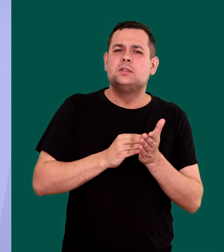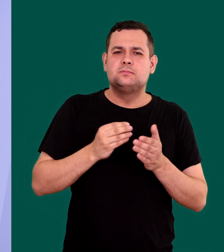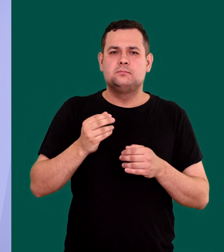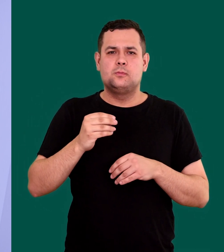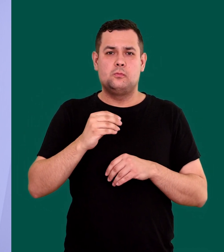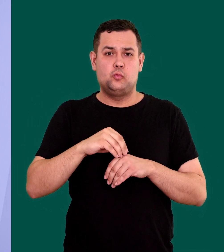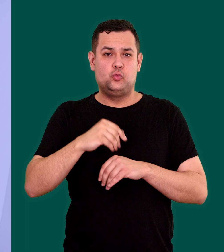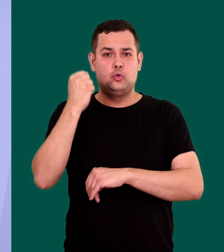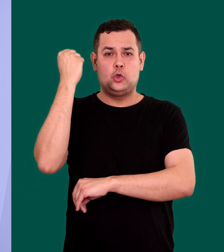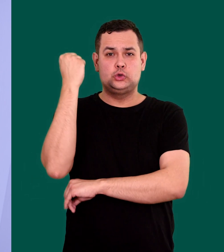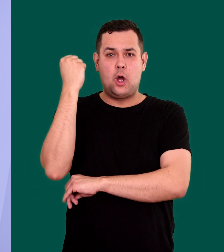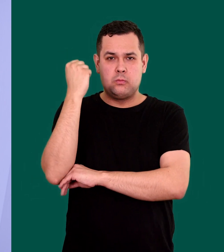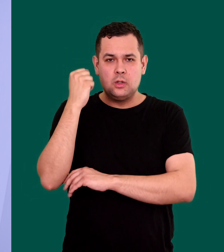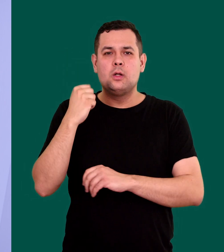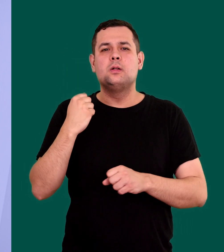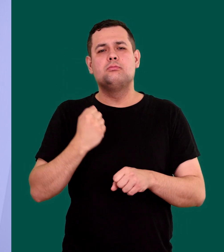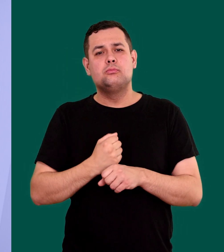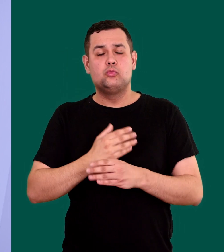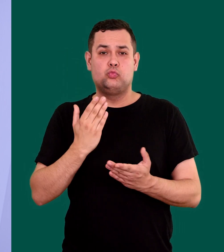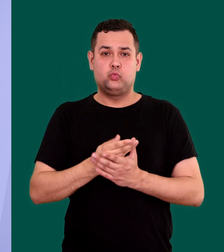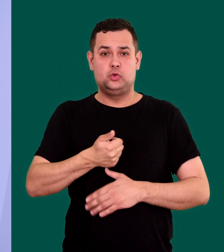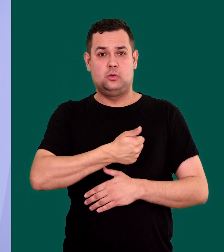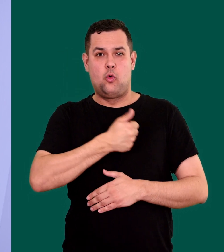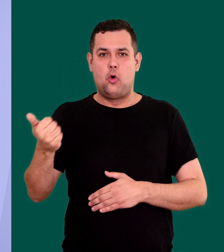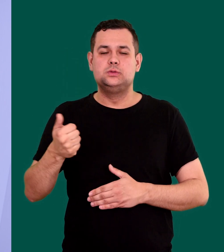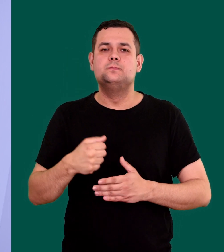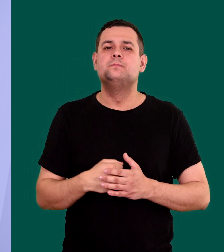Začal som v októbri, takže to robím už roky.